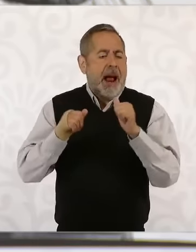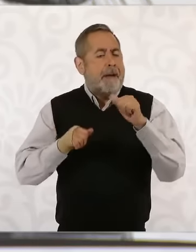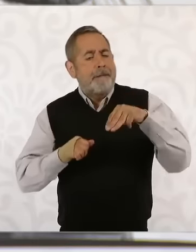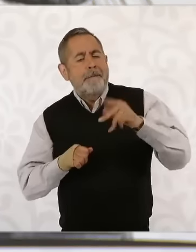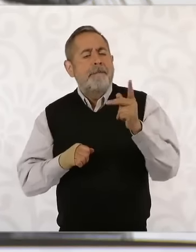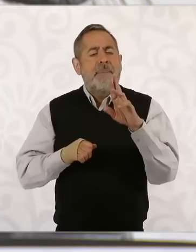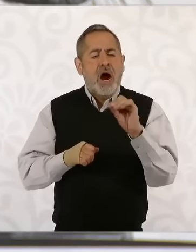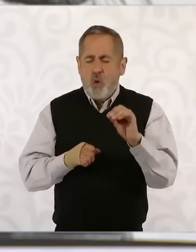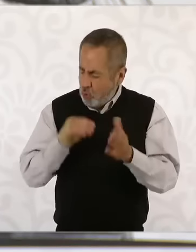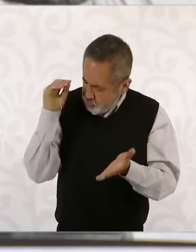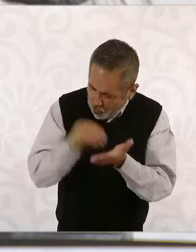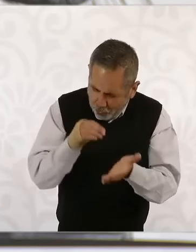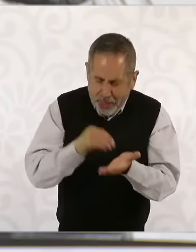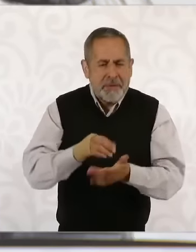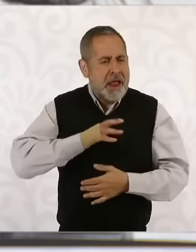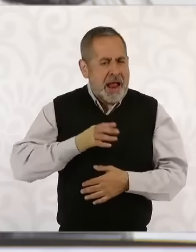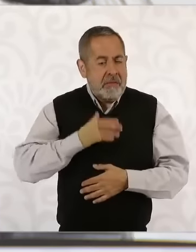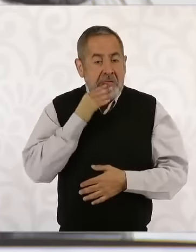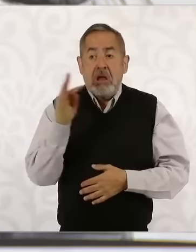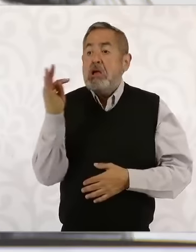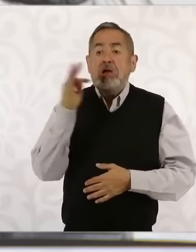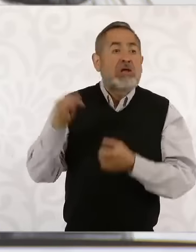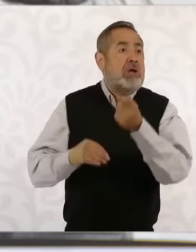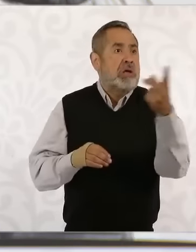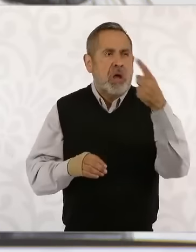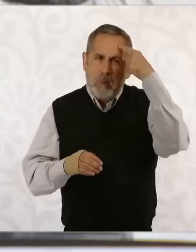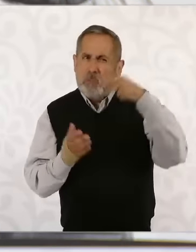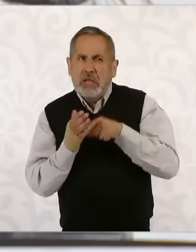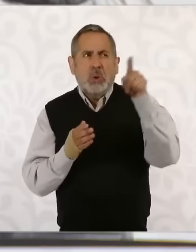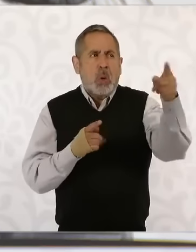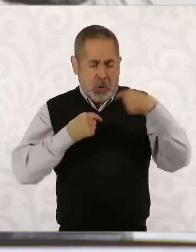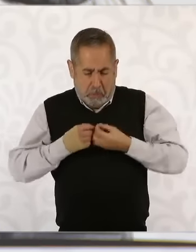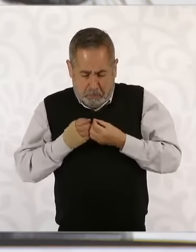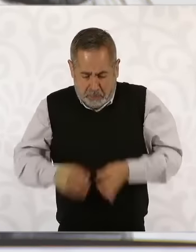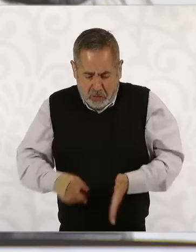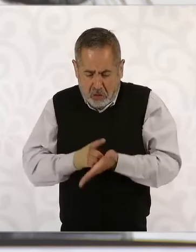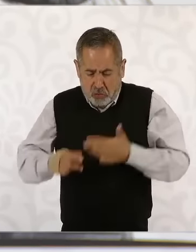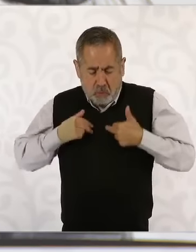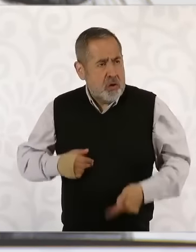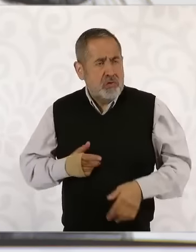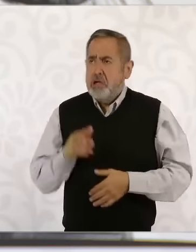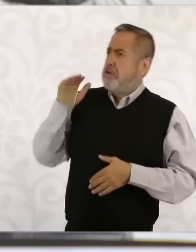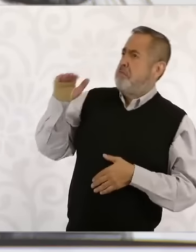arbitrario de la autoridad en defensa de sus derechos humanos. Utilizarán el amparo y tendrán